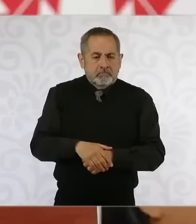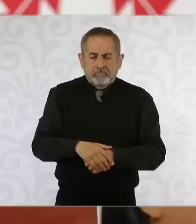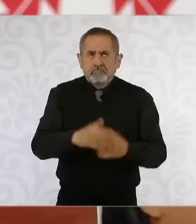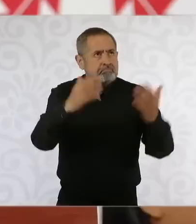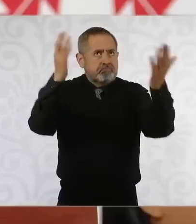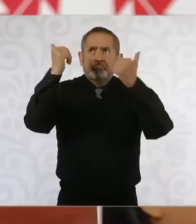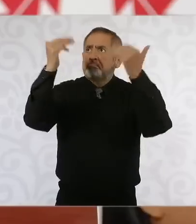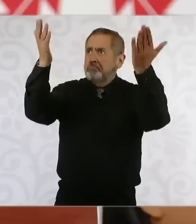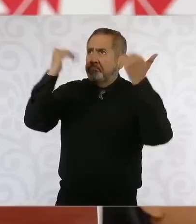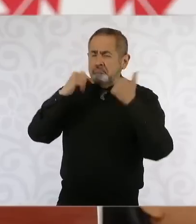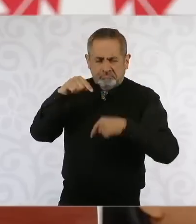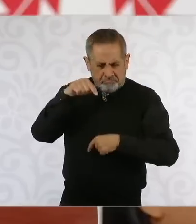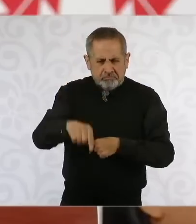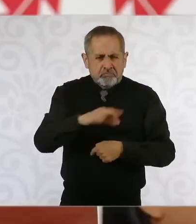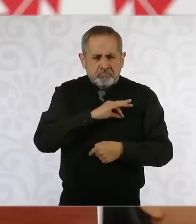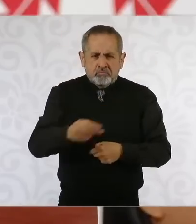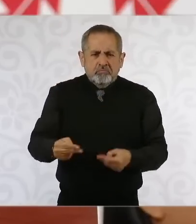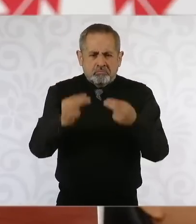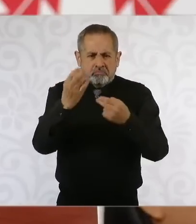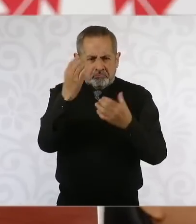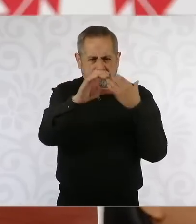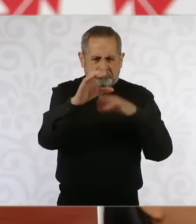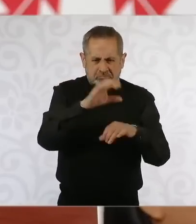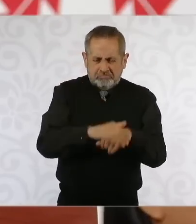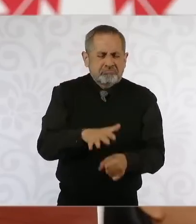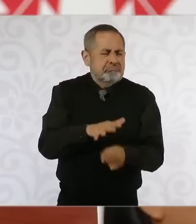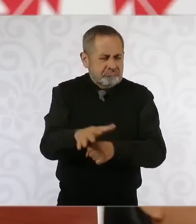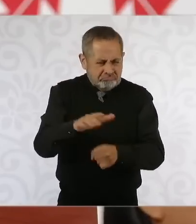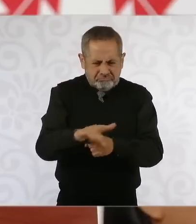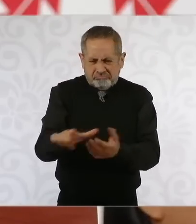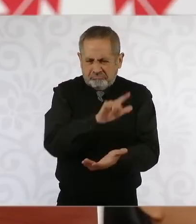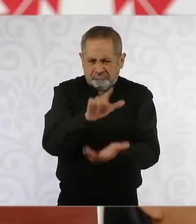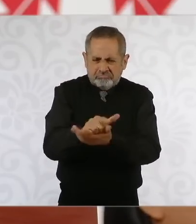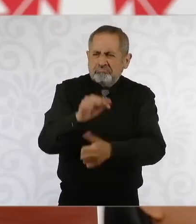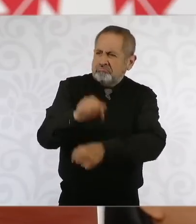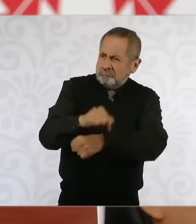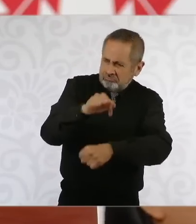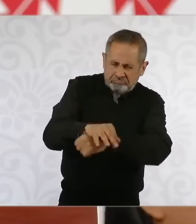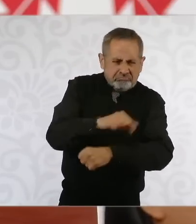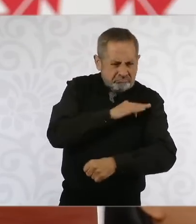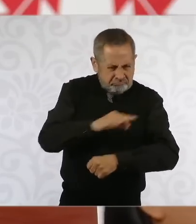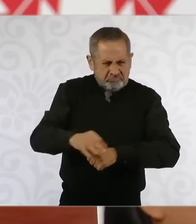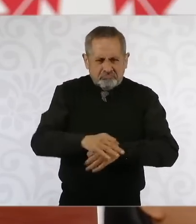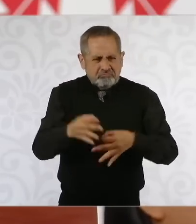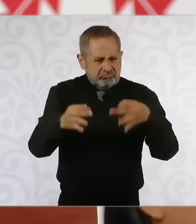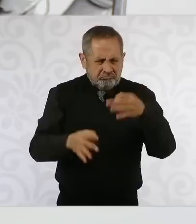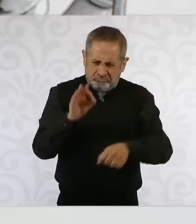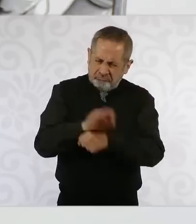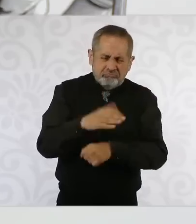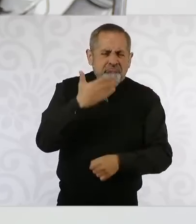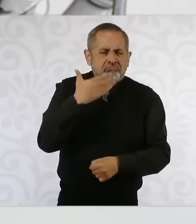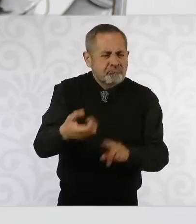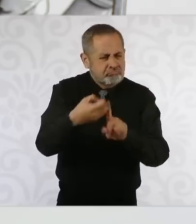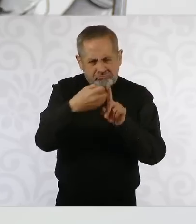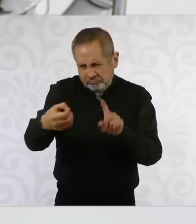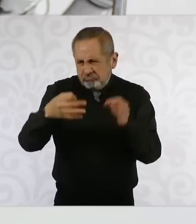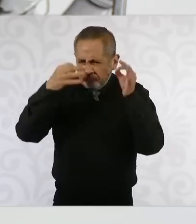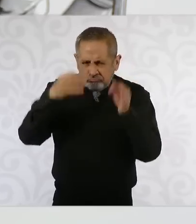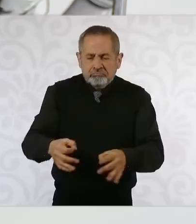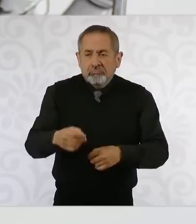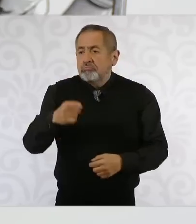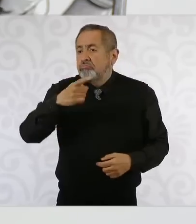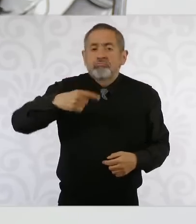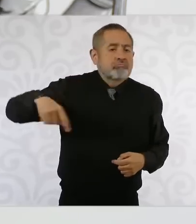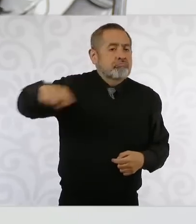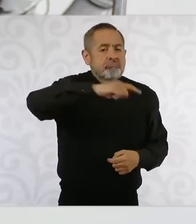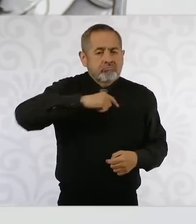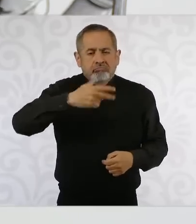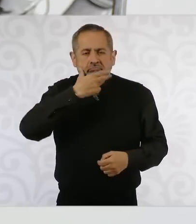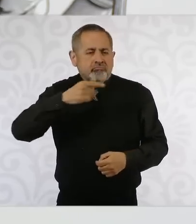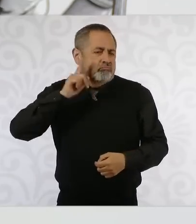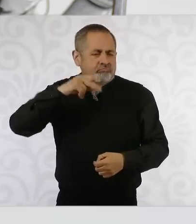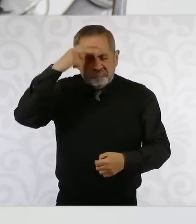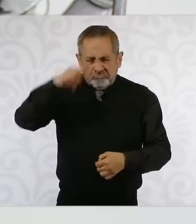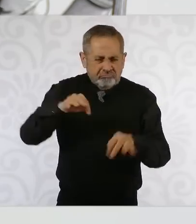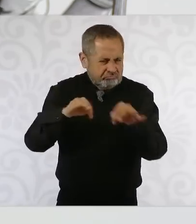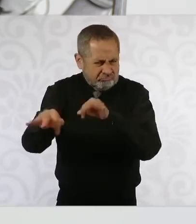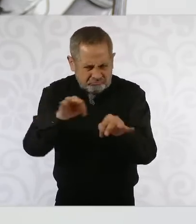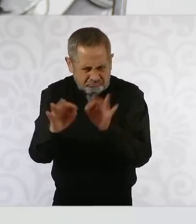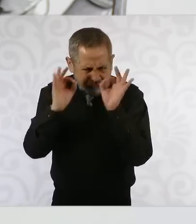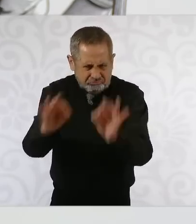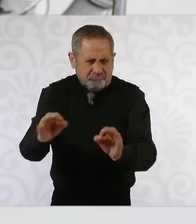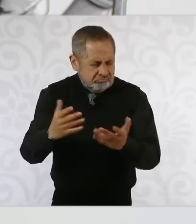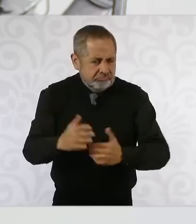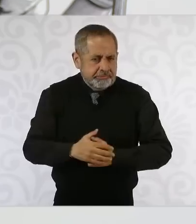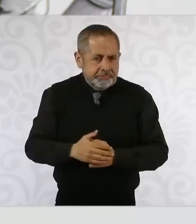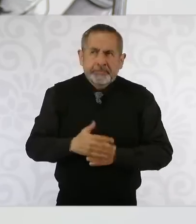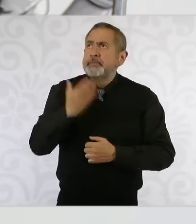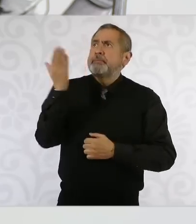certeza jurídica certeza de todo tipo y además un pueblo trabajador queé pedimos que generen